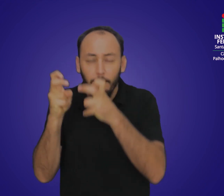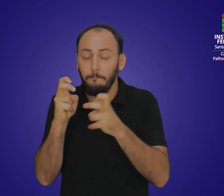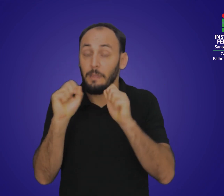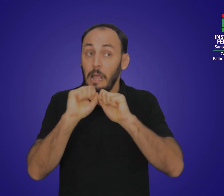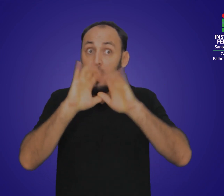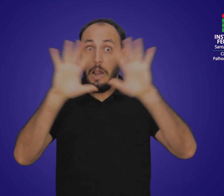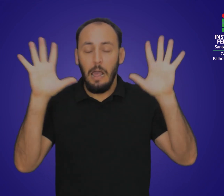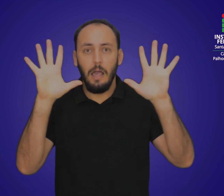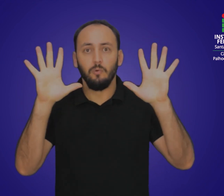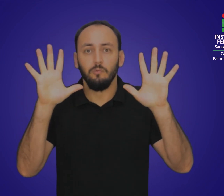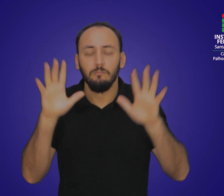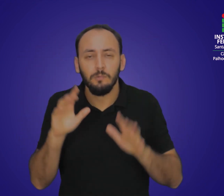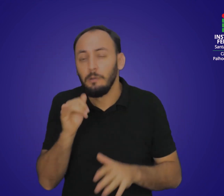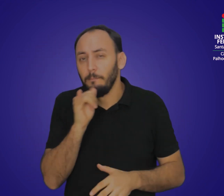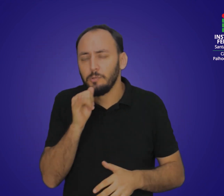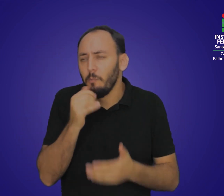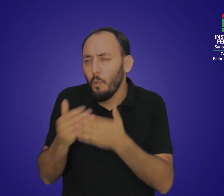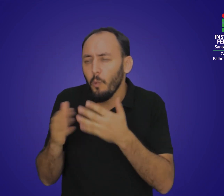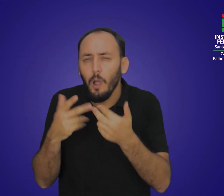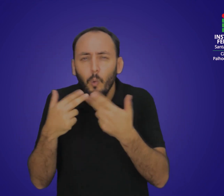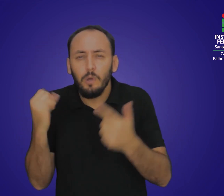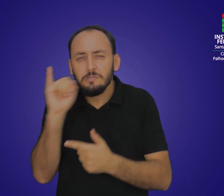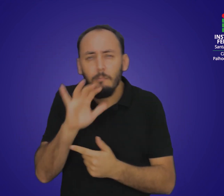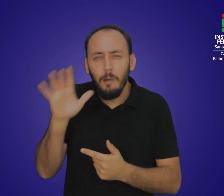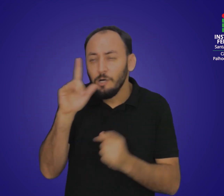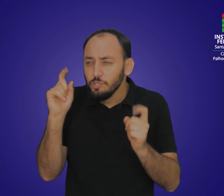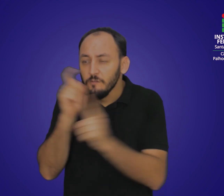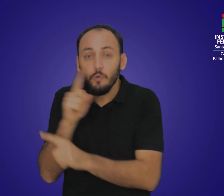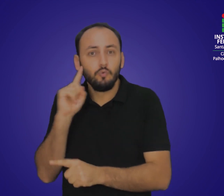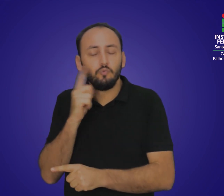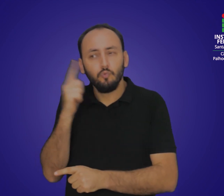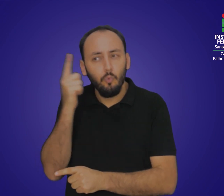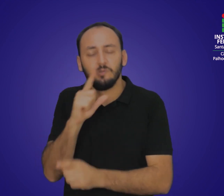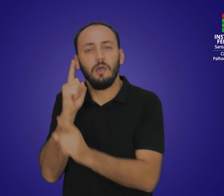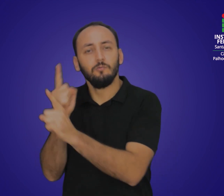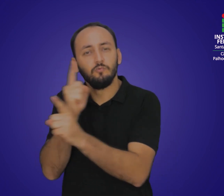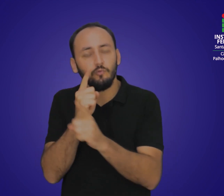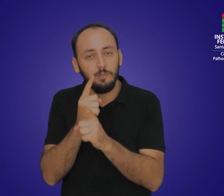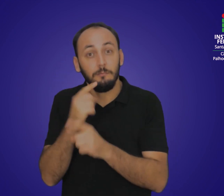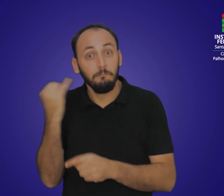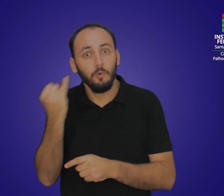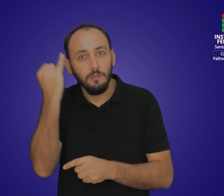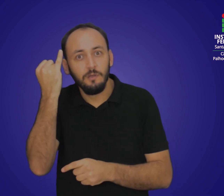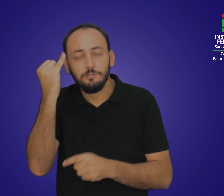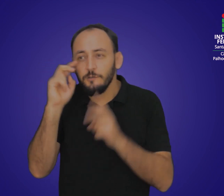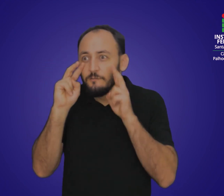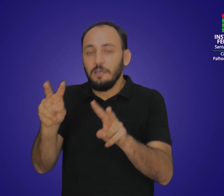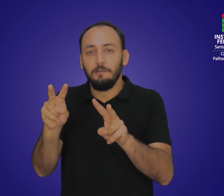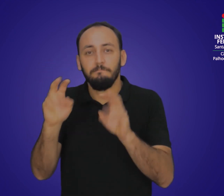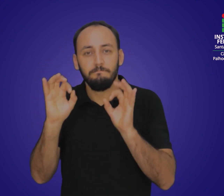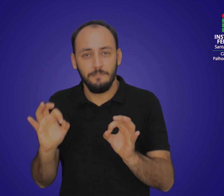e isso é importante para facilitar uma boa comunicação,